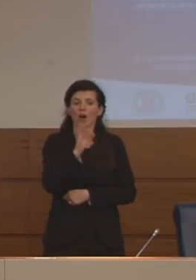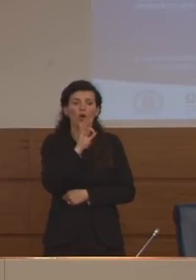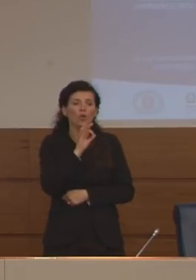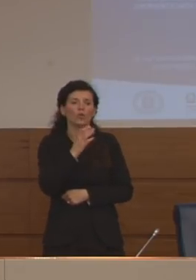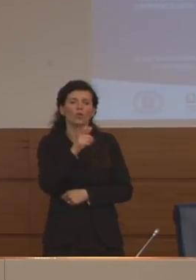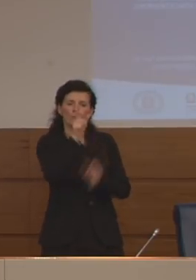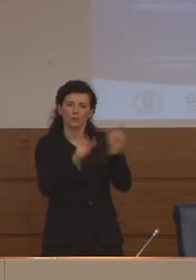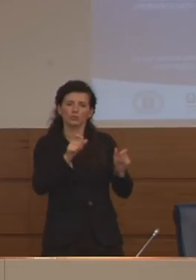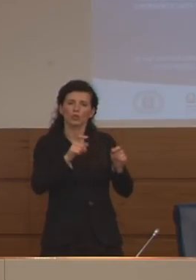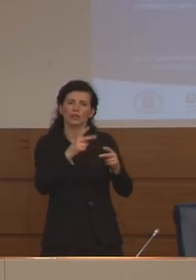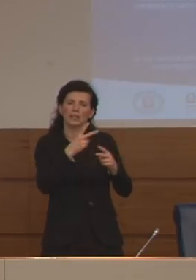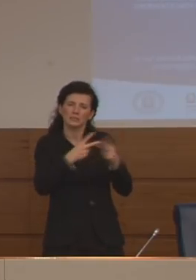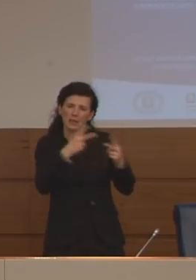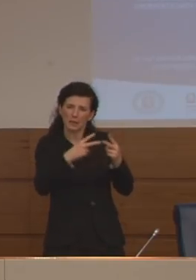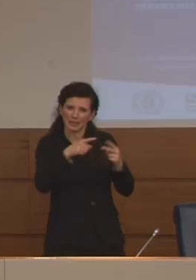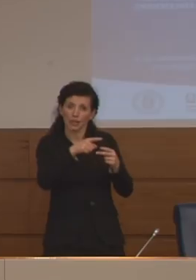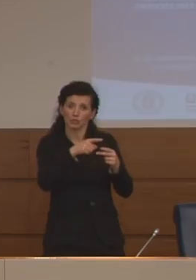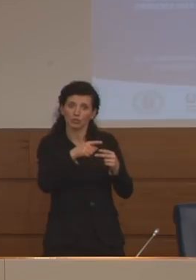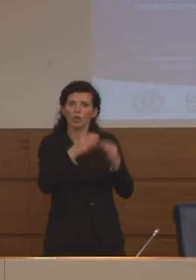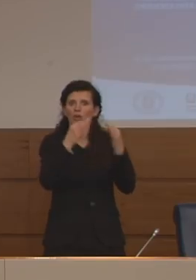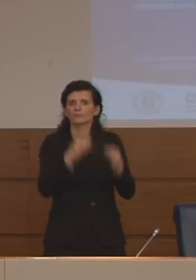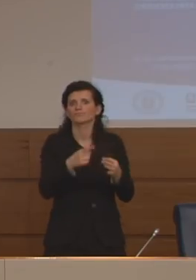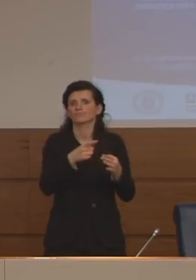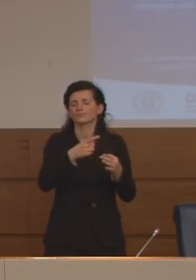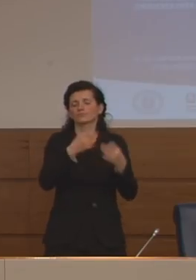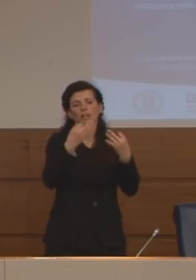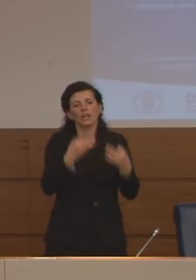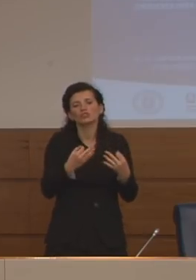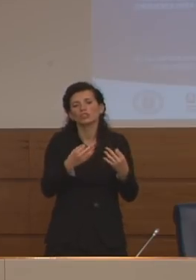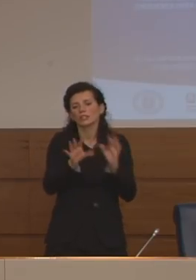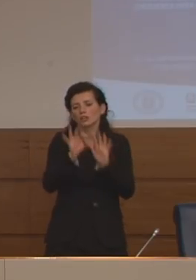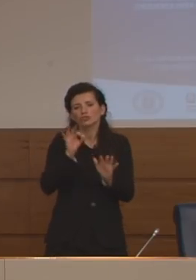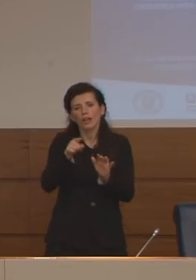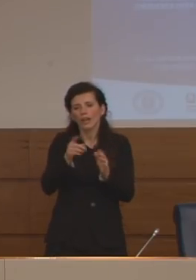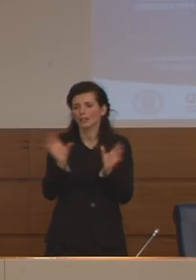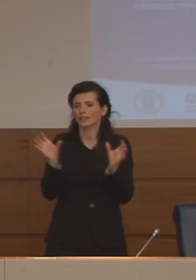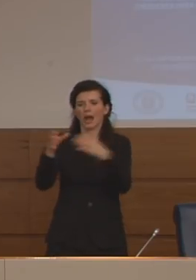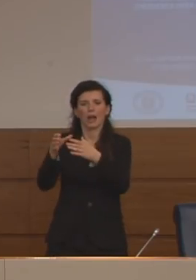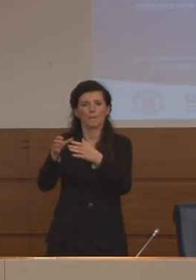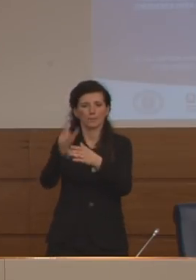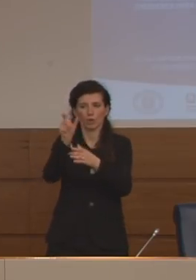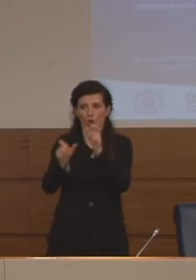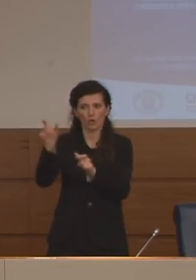La cosa che possiamo dire è che in realtà ci sono veramente molti studi che vengono proposti.